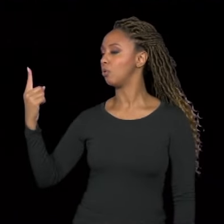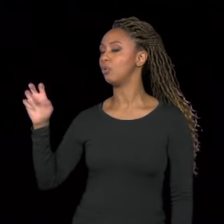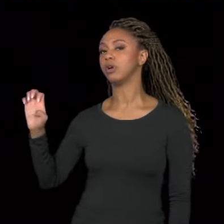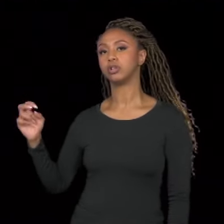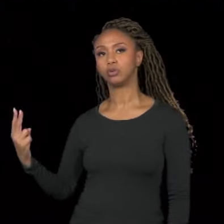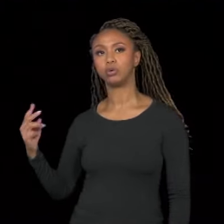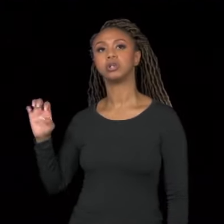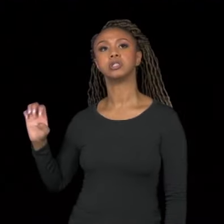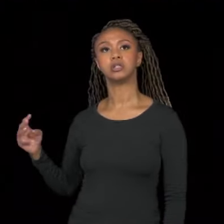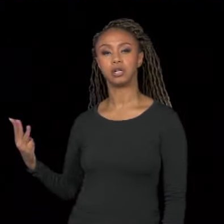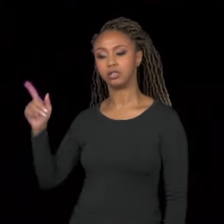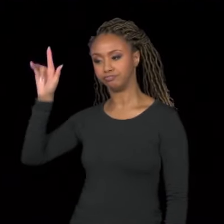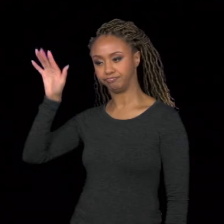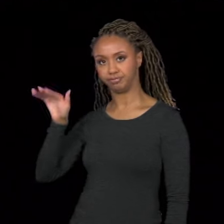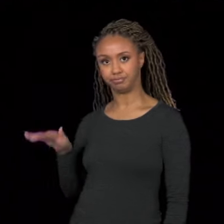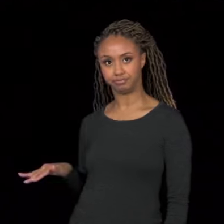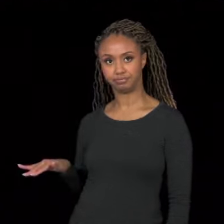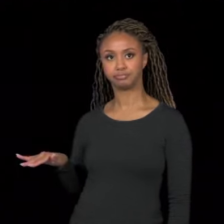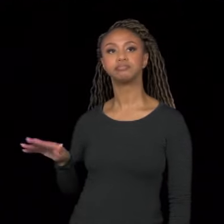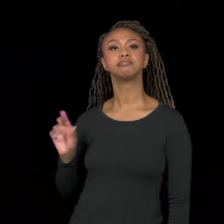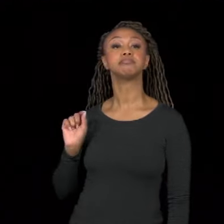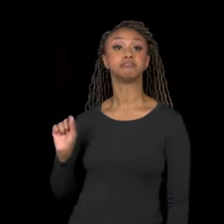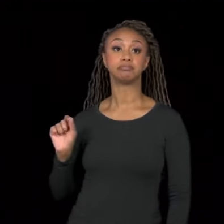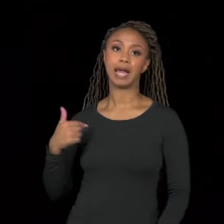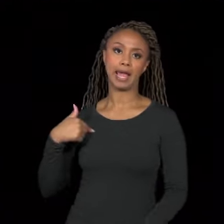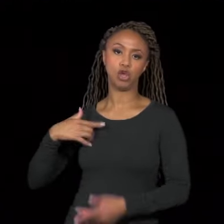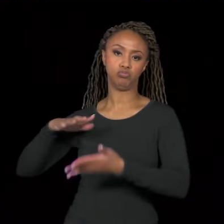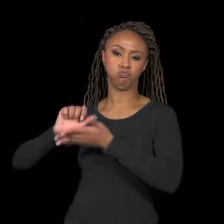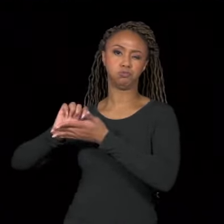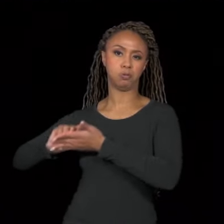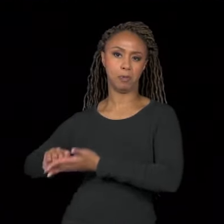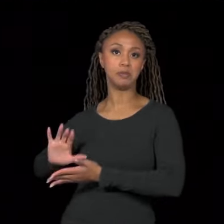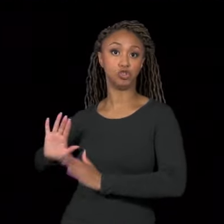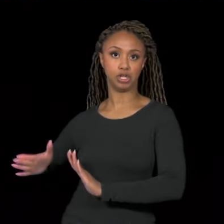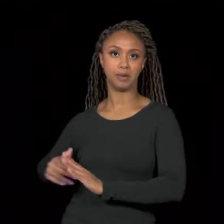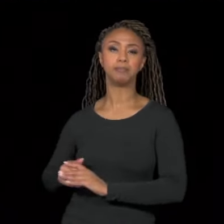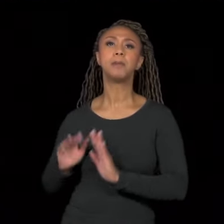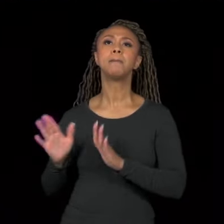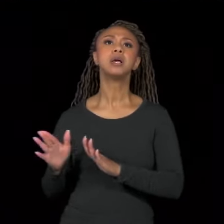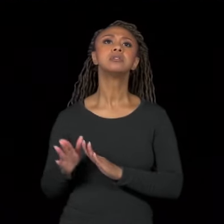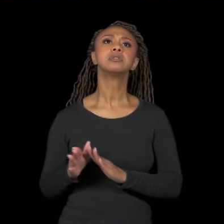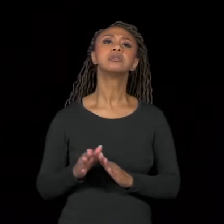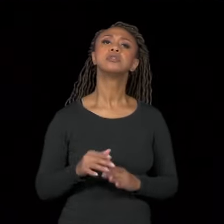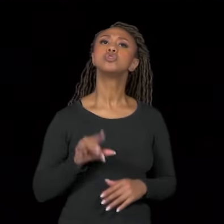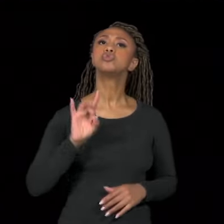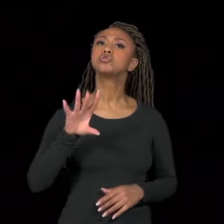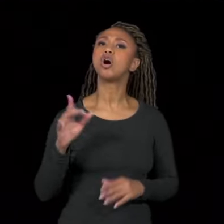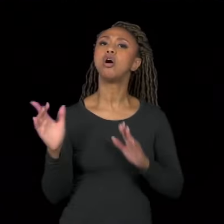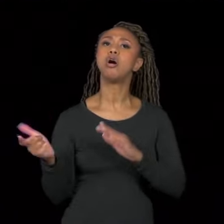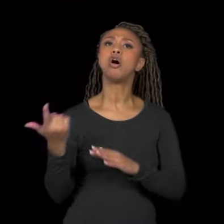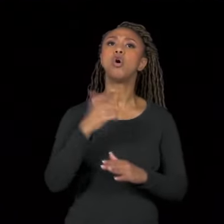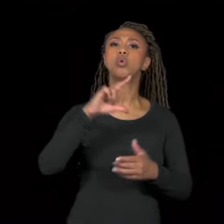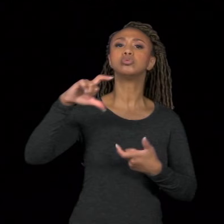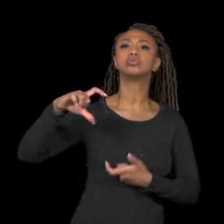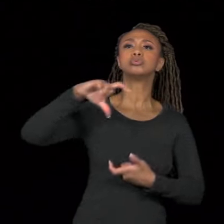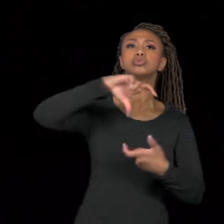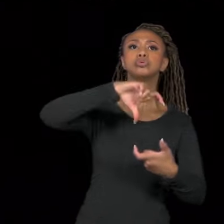ENTIDADES QUE EU TENHO CADASTRADAS. E, AQUI, EU NÃO TENHO UMA OUTRA ENTIDADE DO OUTRO LADO, EU CONTINUO TENDO A MESMA ENTIDADE. ENTÃO É UMA